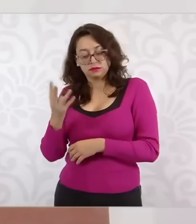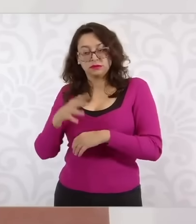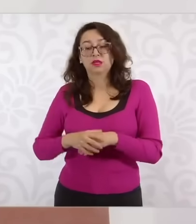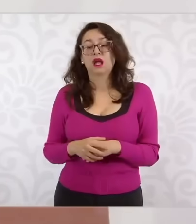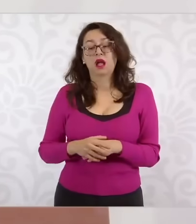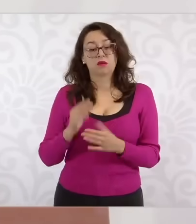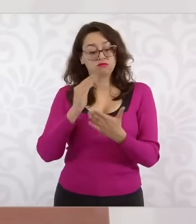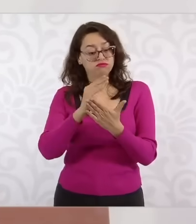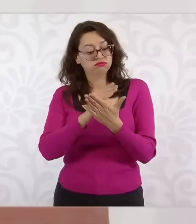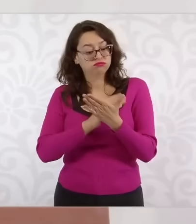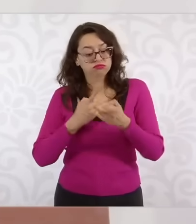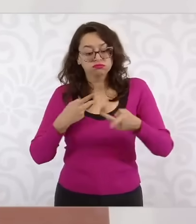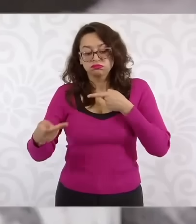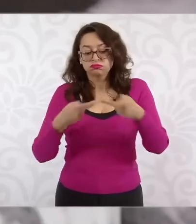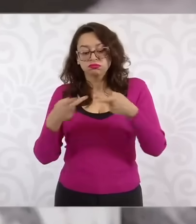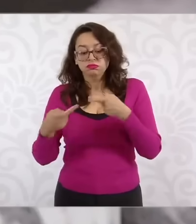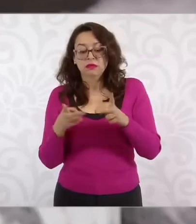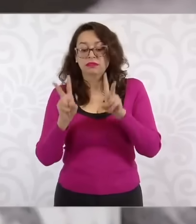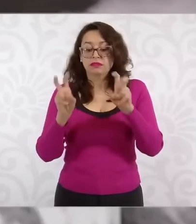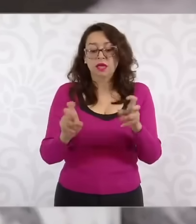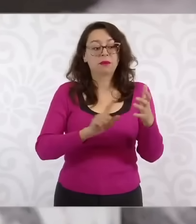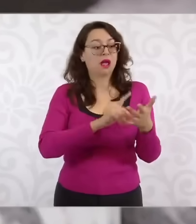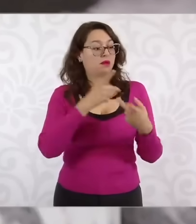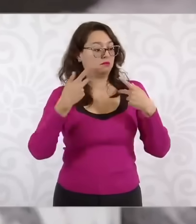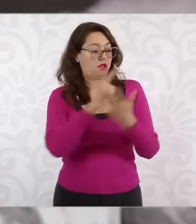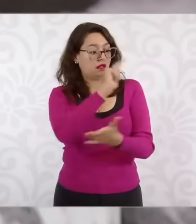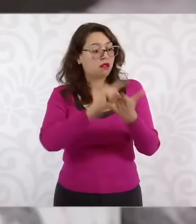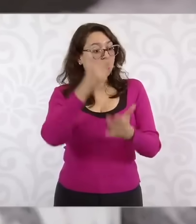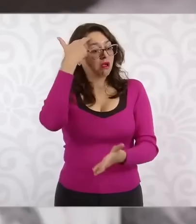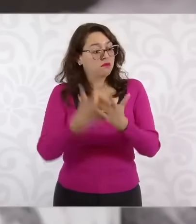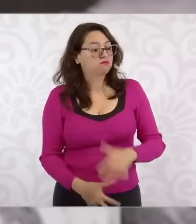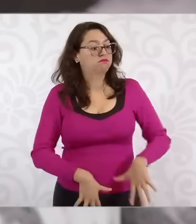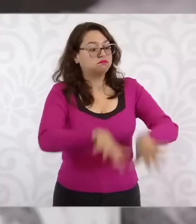detenciones, operativos, aseguramientos de droga. En el estado es un es de los estados